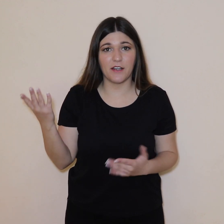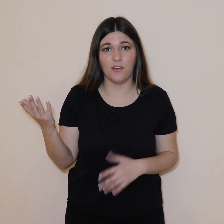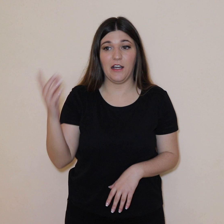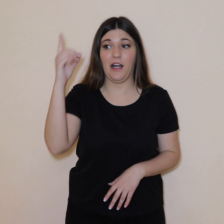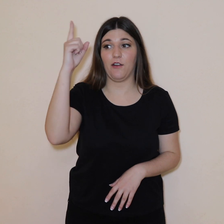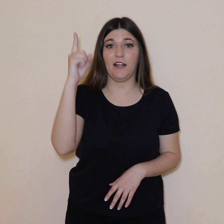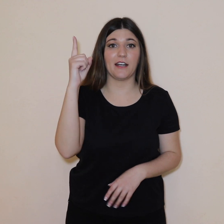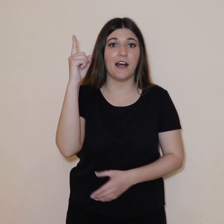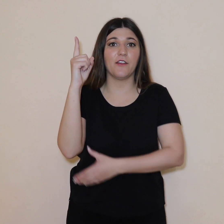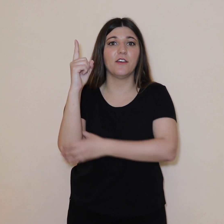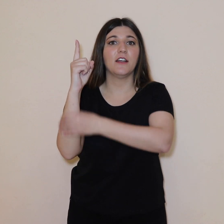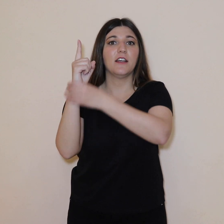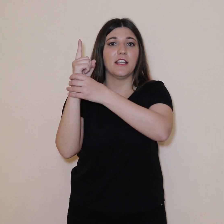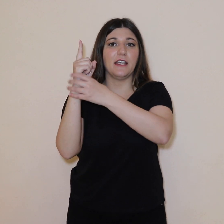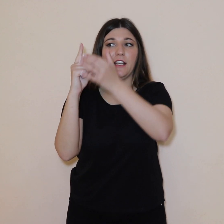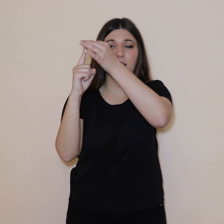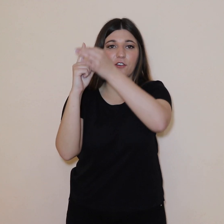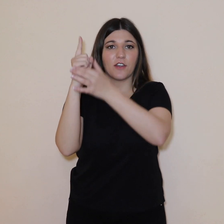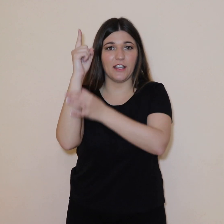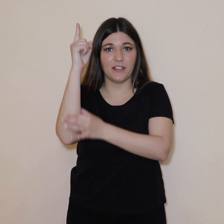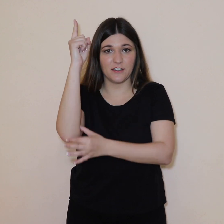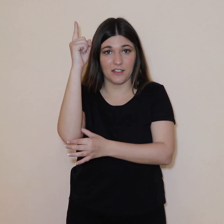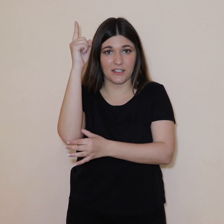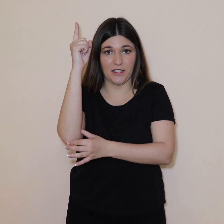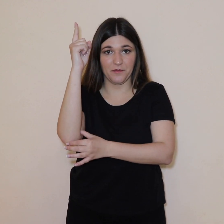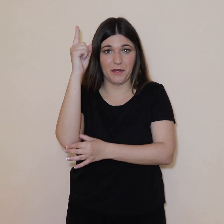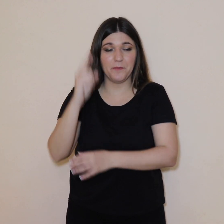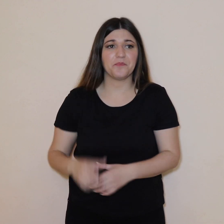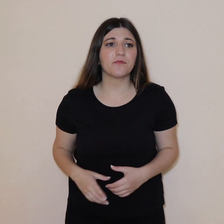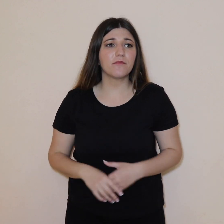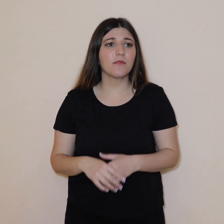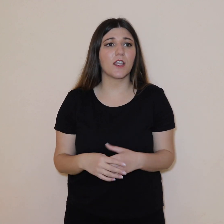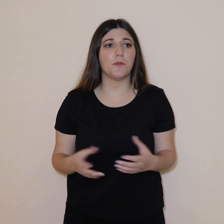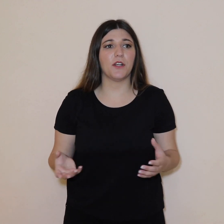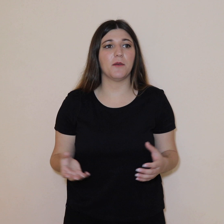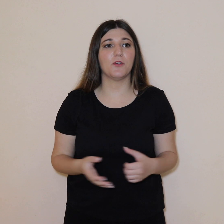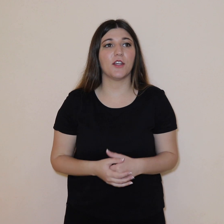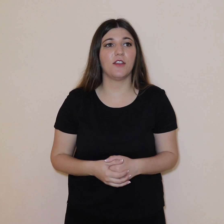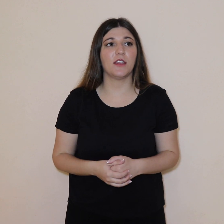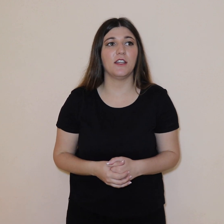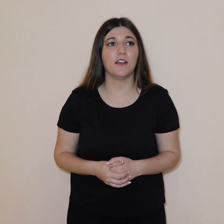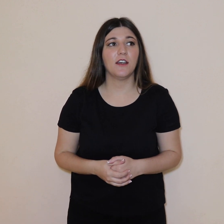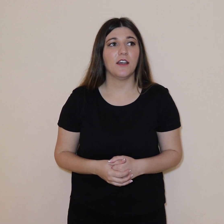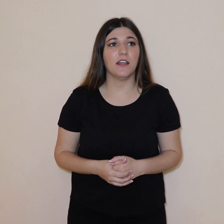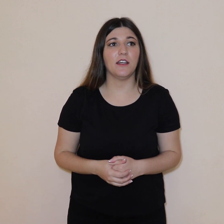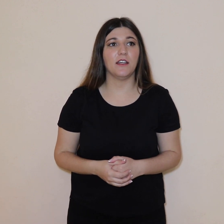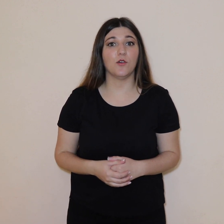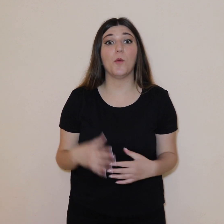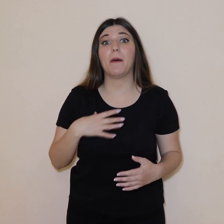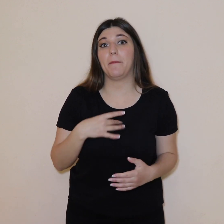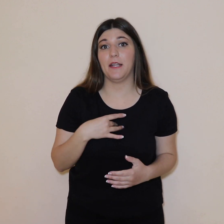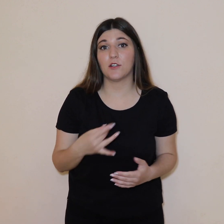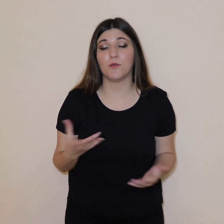farola. Algo delgado y largo que es así ¿bien? Que por ejemplo quiero decir un papel como